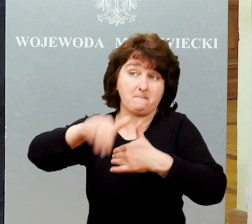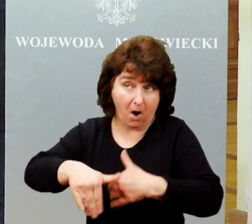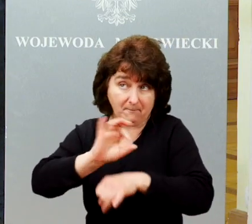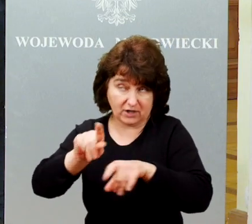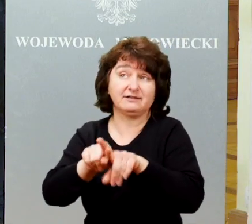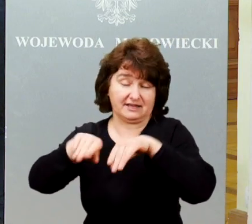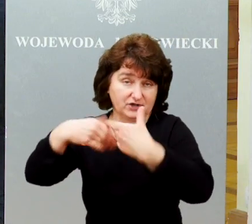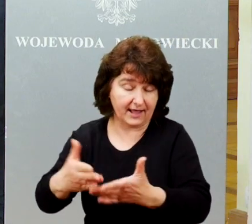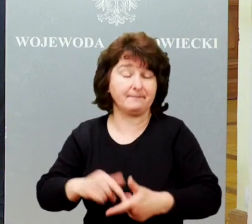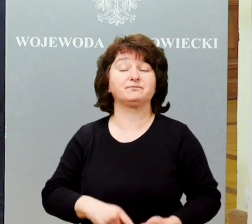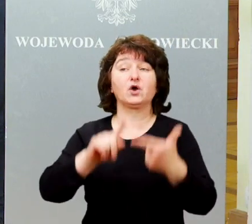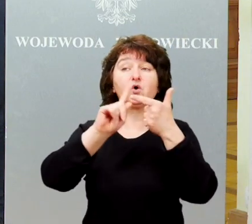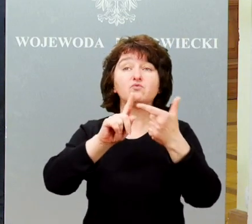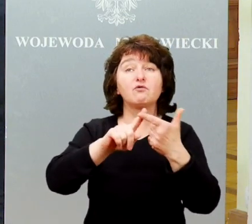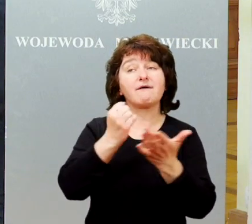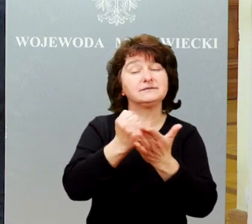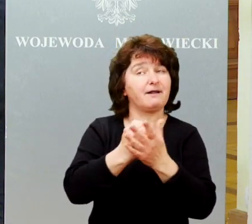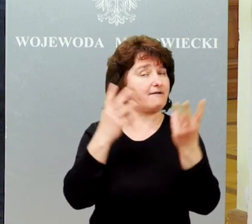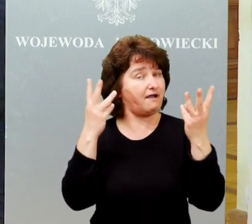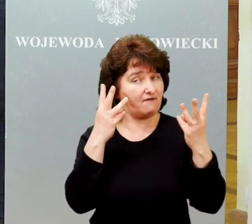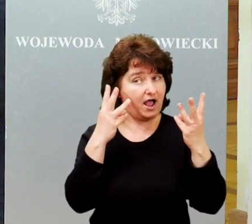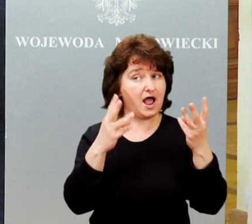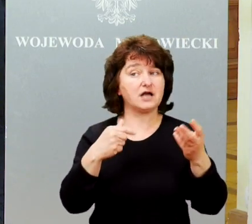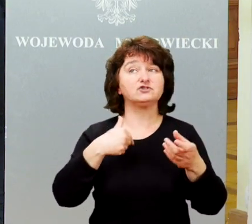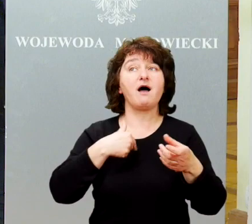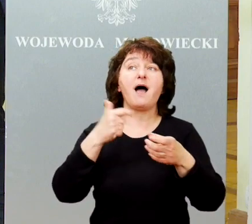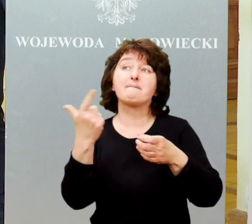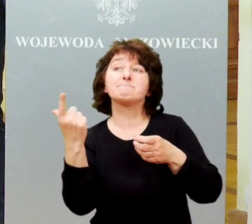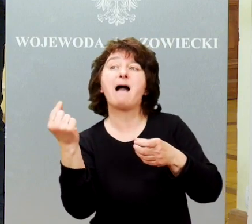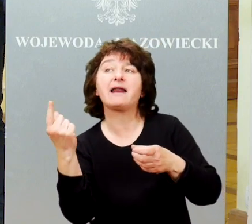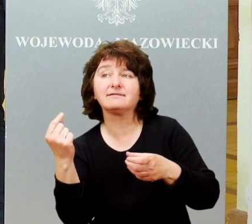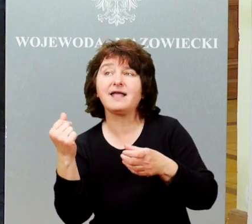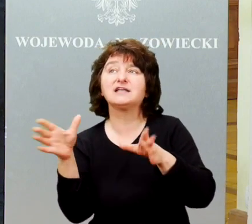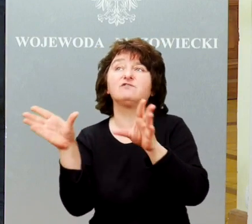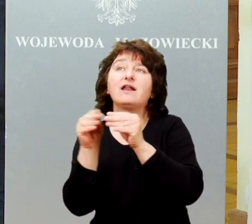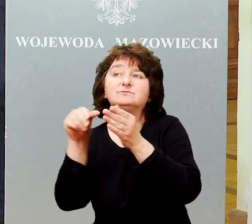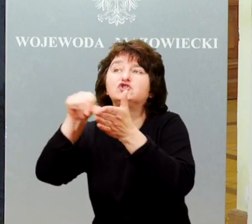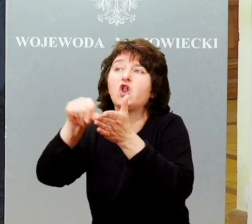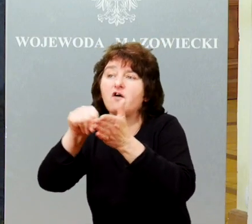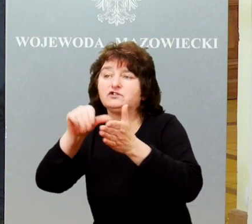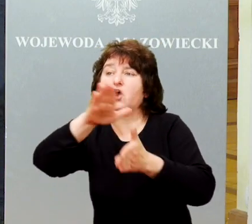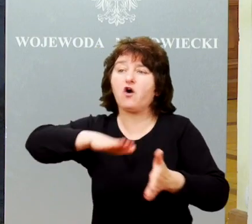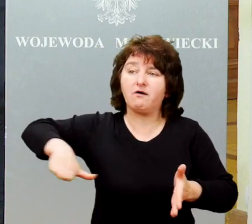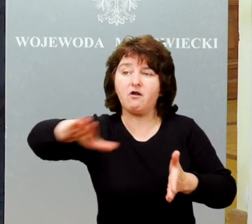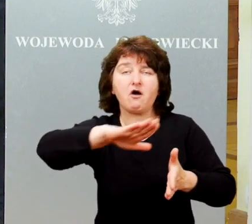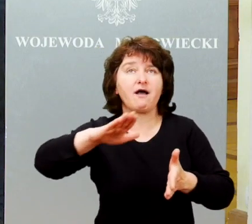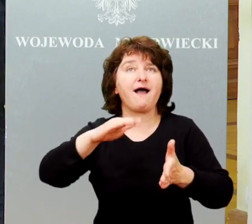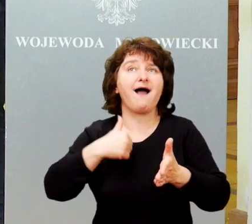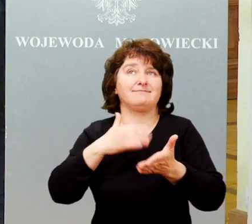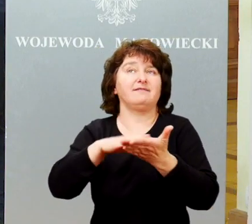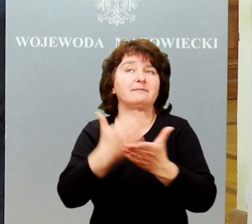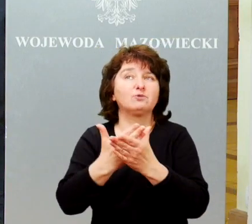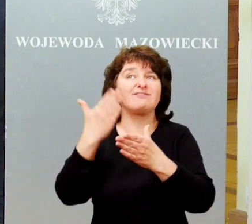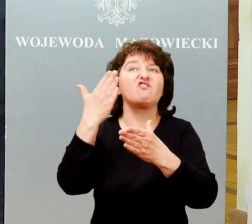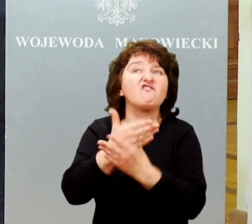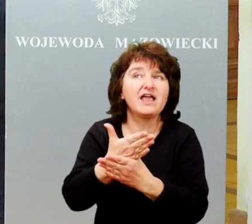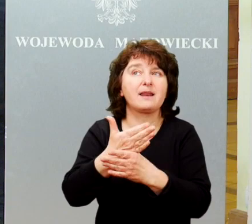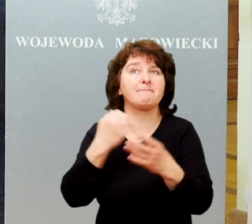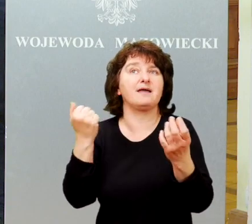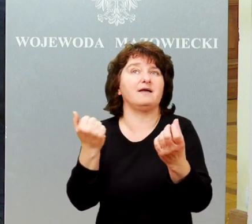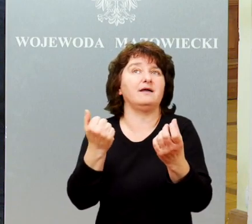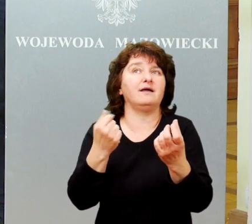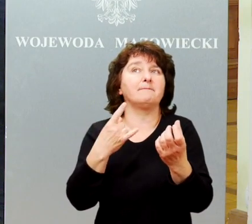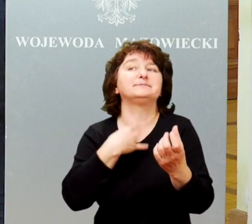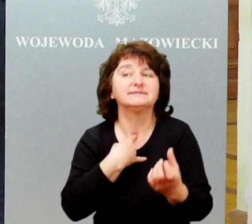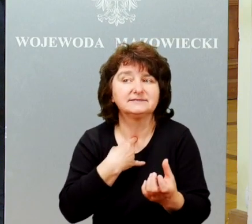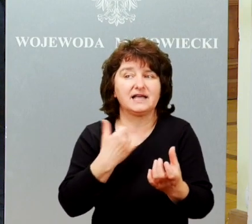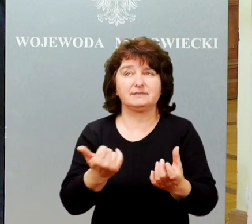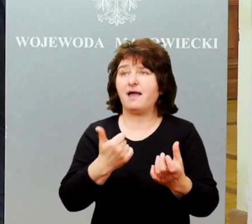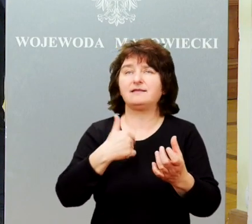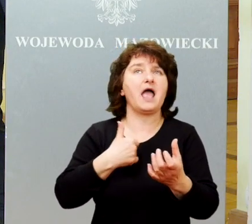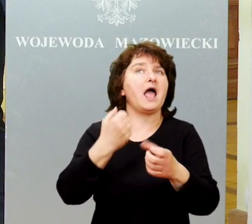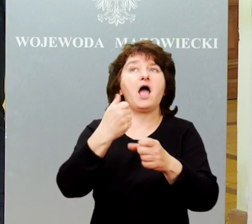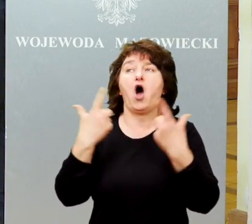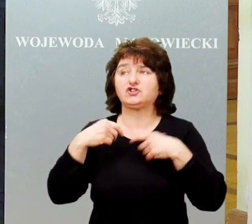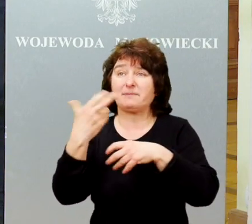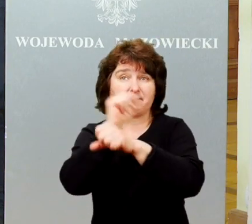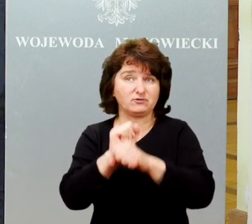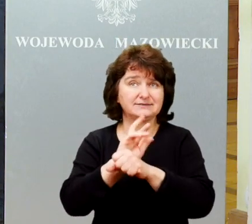Drugi element, który wydaje mi się ważny, to partnerstwo ze środowiskiem lokalnym. Myślę tu o przedsiębiorcach, nie poprzez zatrudnianie osób niepełnosprawnych,